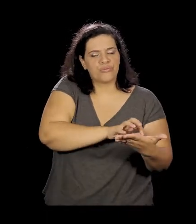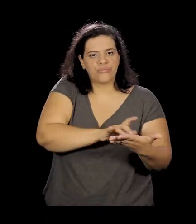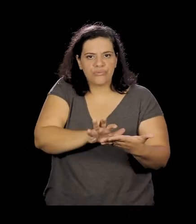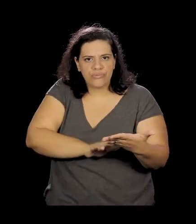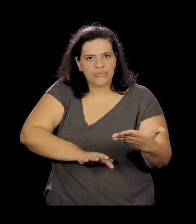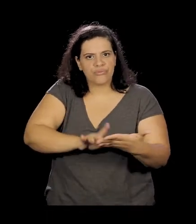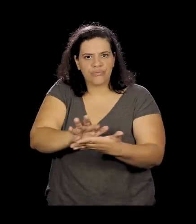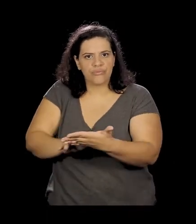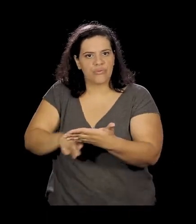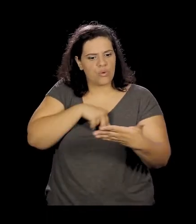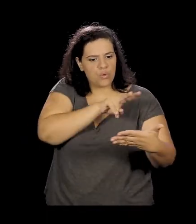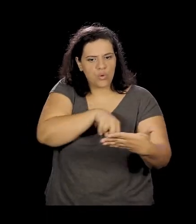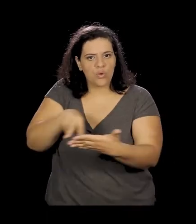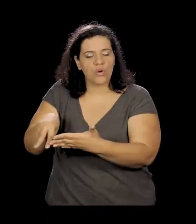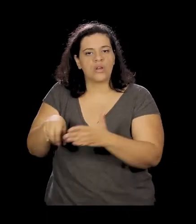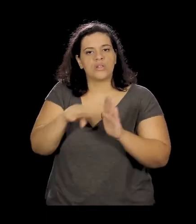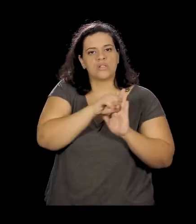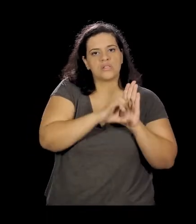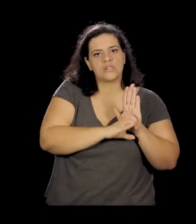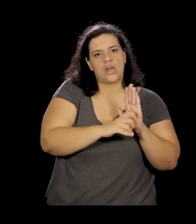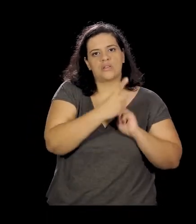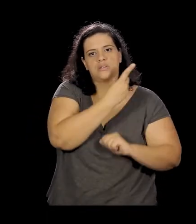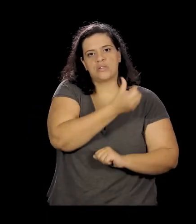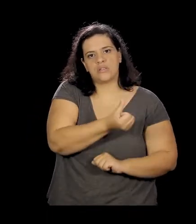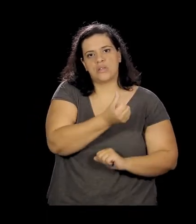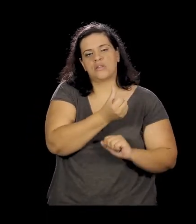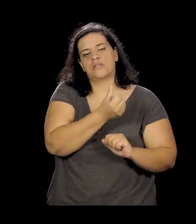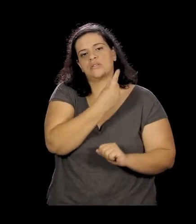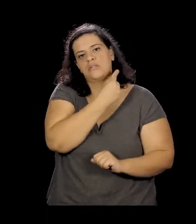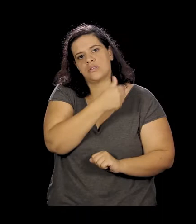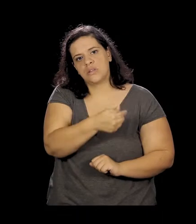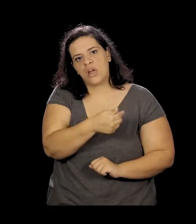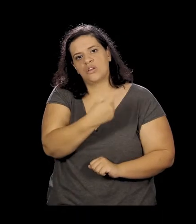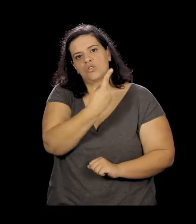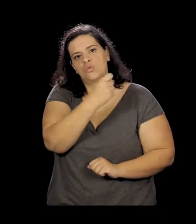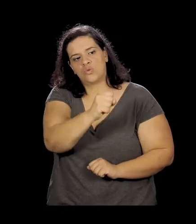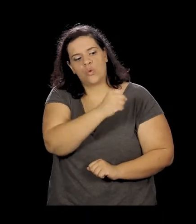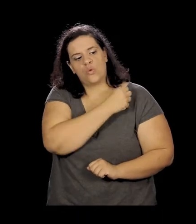é do século XVI, XVII, XVIII, um pouco de XIX.